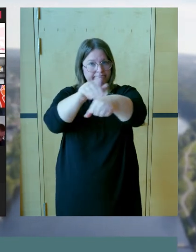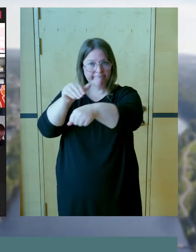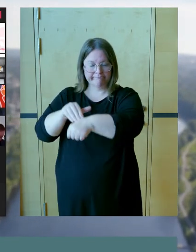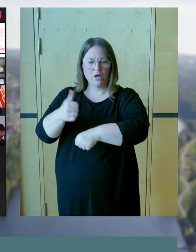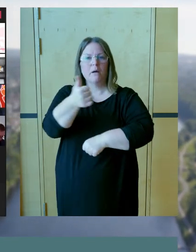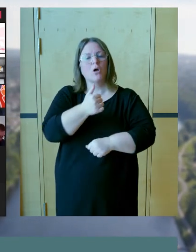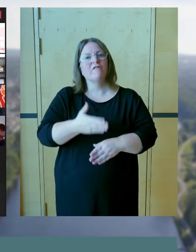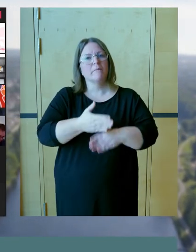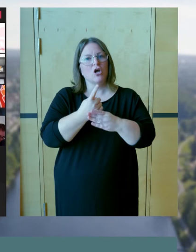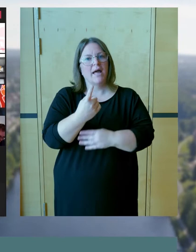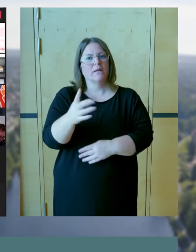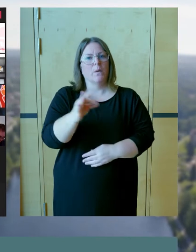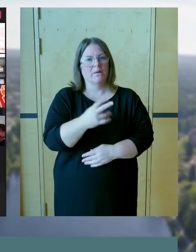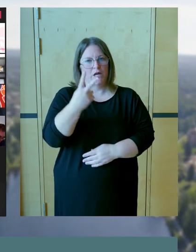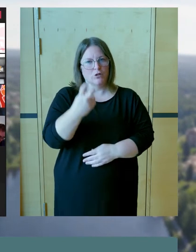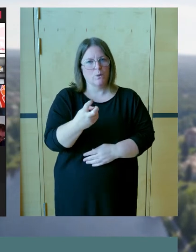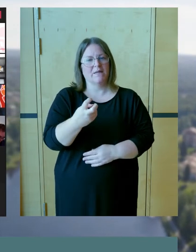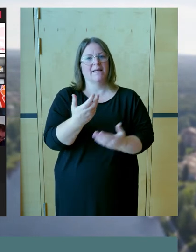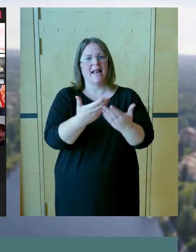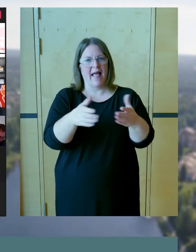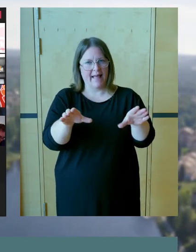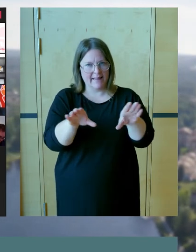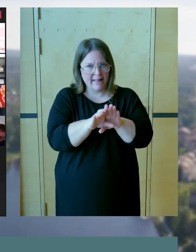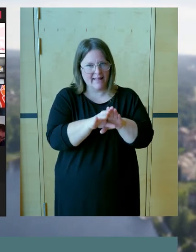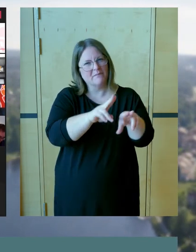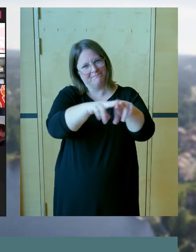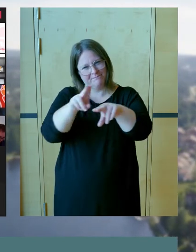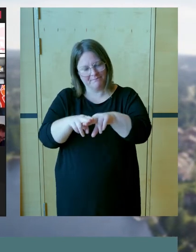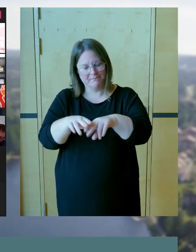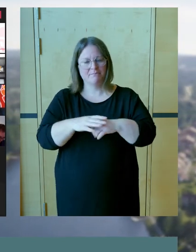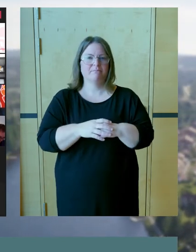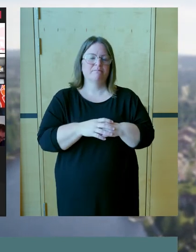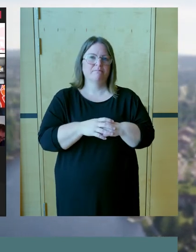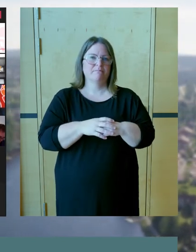20 lägenheter platser Detta är en bedömning då